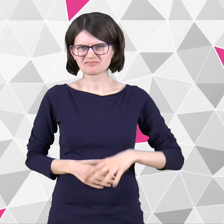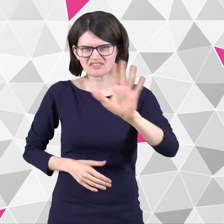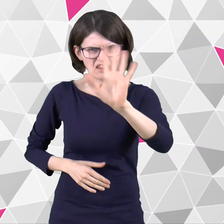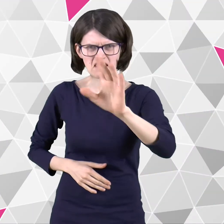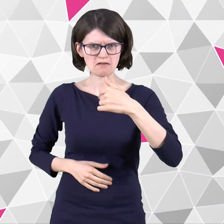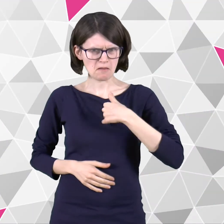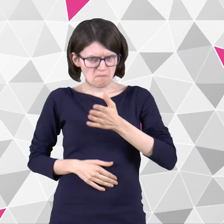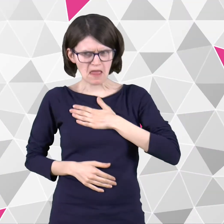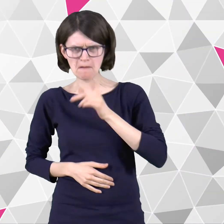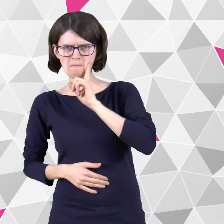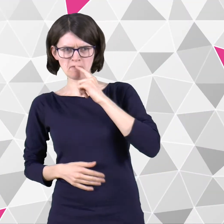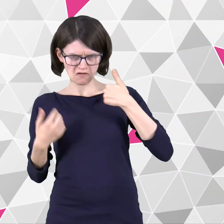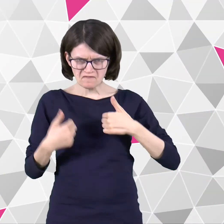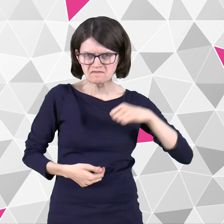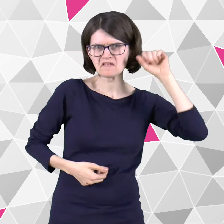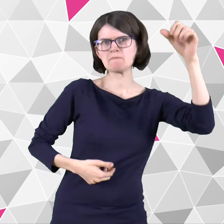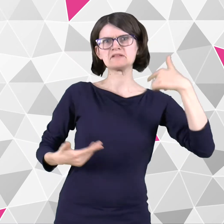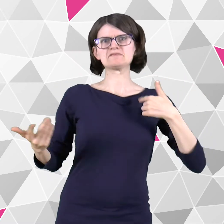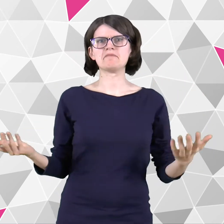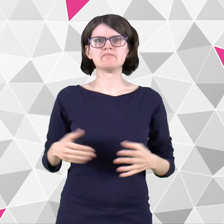Nieee, ja też mam i też jestem feministką!